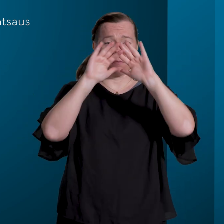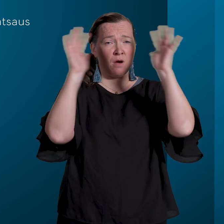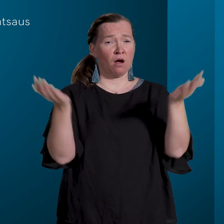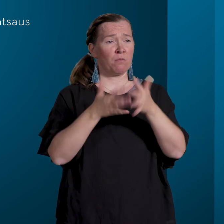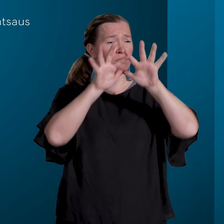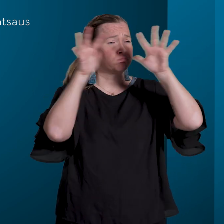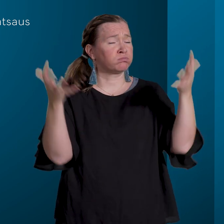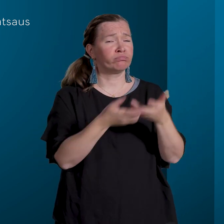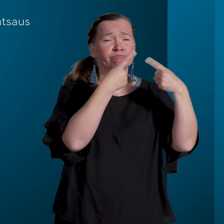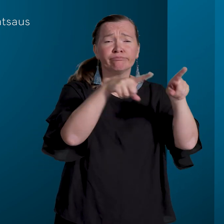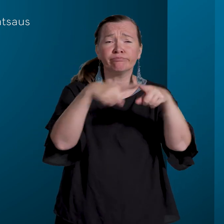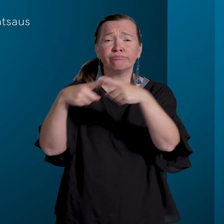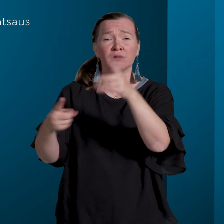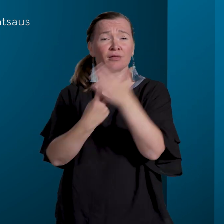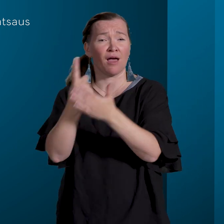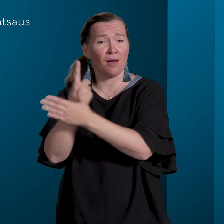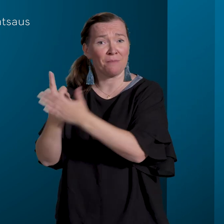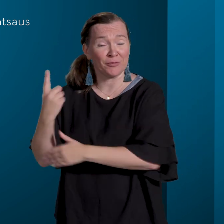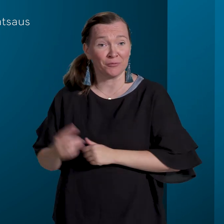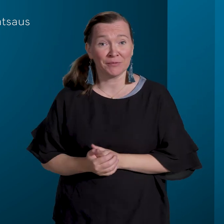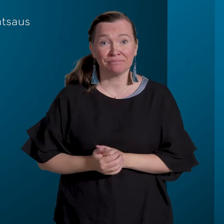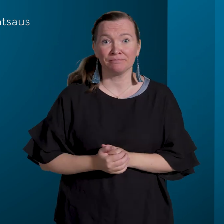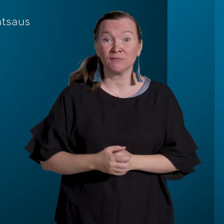maailmanlaajuisesti erilaisten tapahtumien merkeissä.